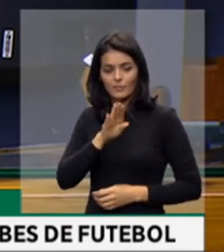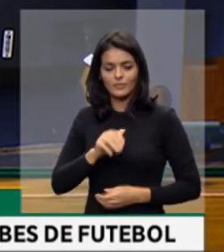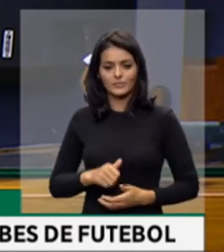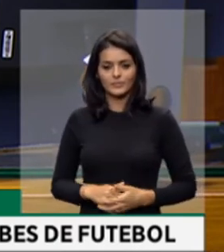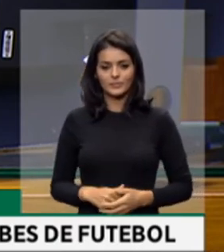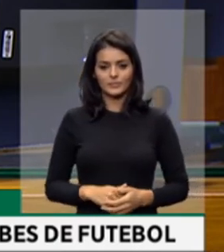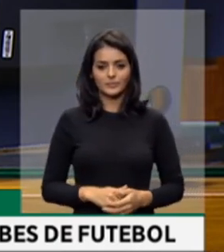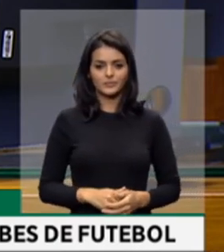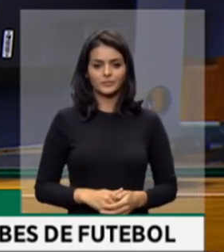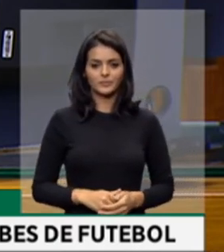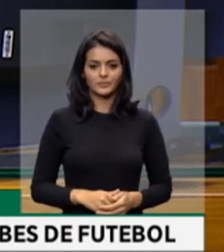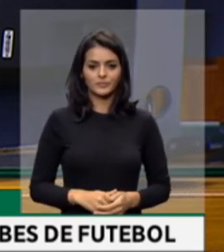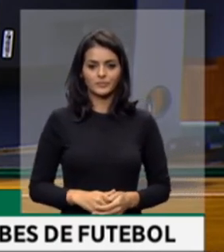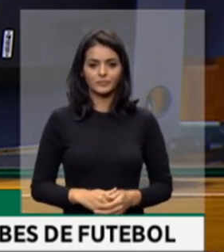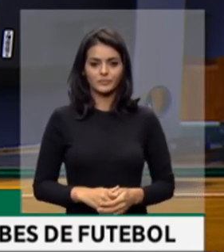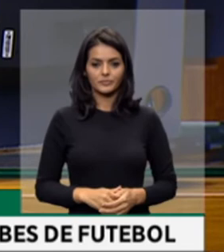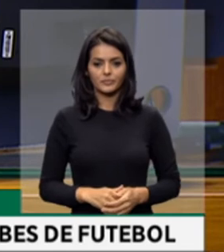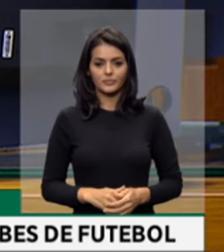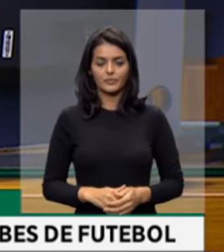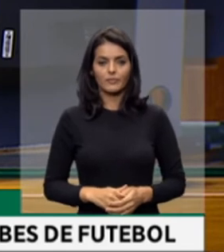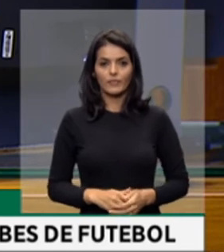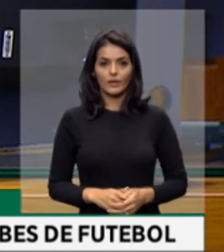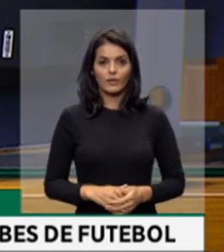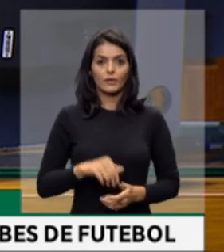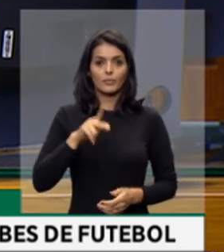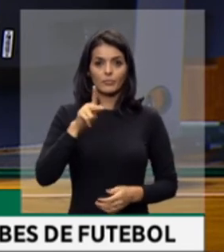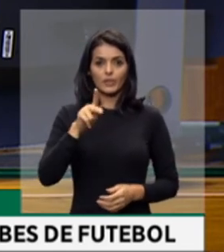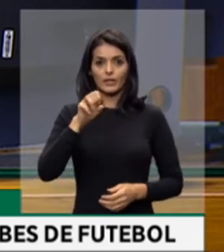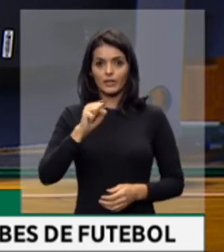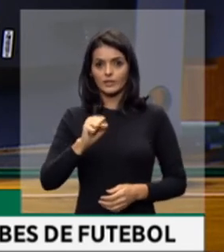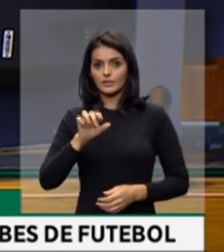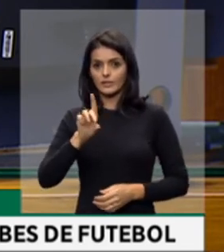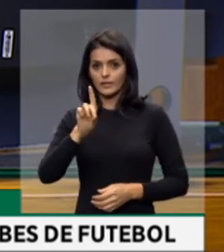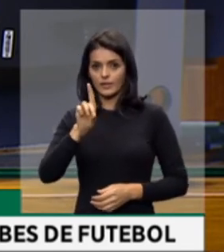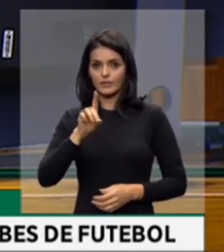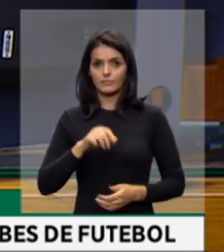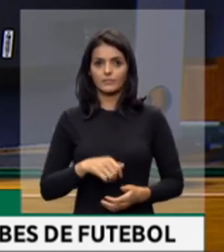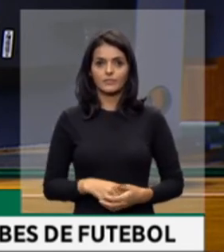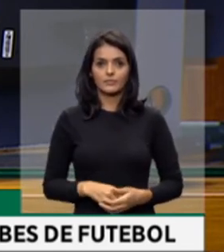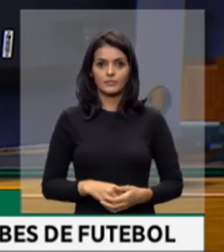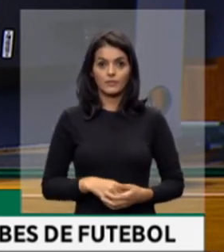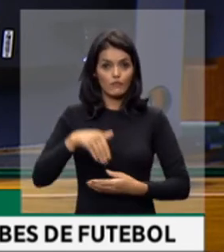OBRIGADO DEPUTADO. COMO VOTA O PSL? [DEPUTADO]: PARA ORIENTAR PELO GOVERNO, SENHOR PRESIDENTE. O GOVERNO ORIENTA NÃO. [DEPUTADO]: SENHOR PRESIDENTE, O BLOCO PSL, PTB E